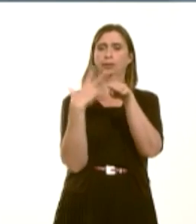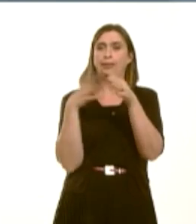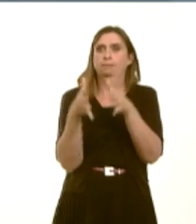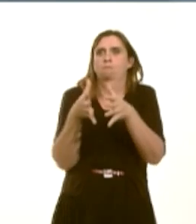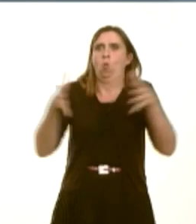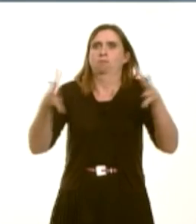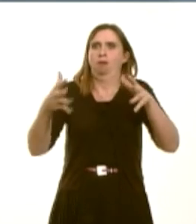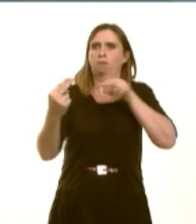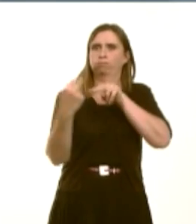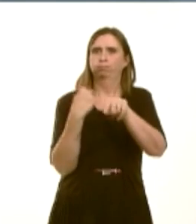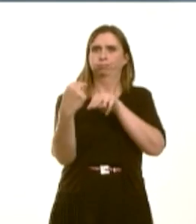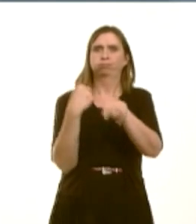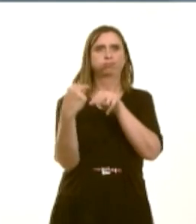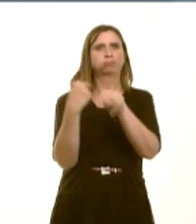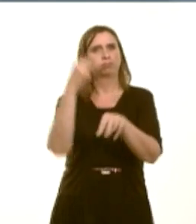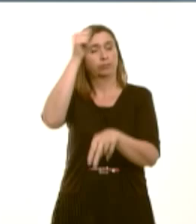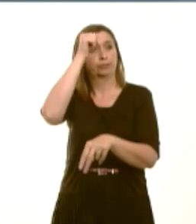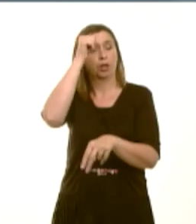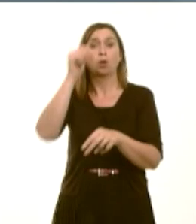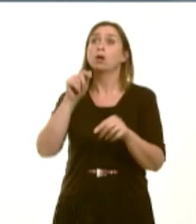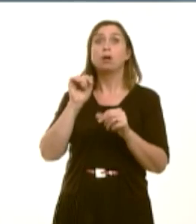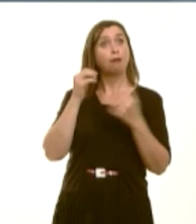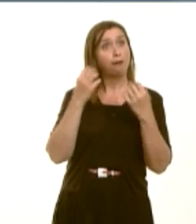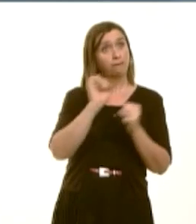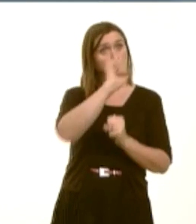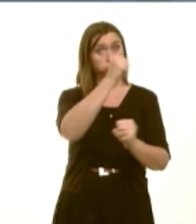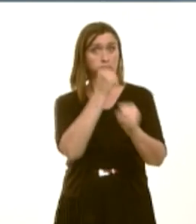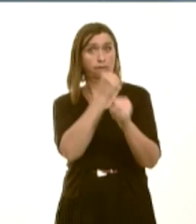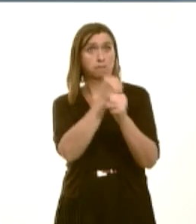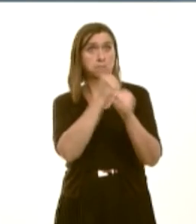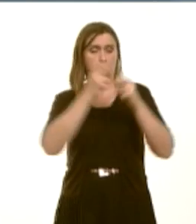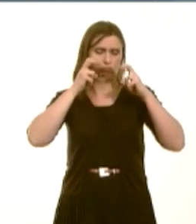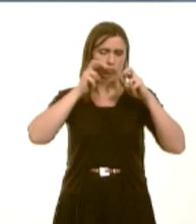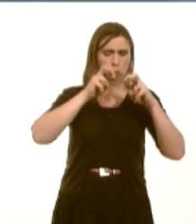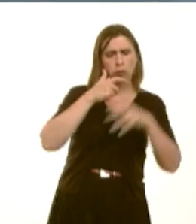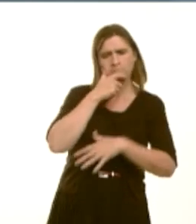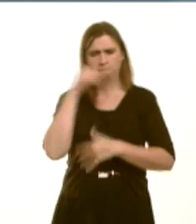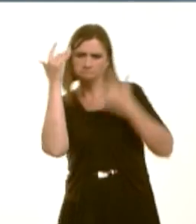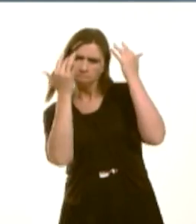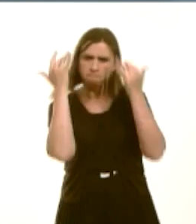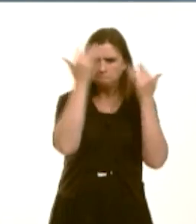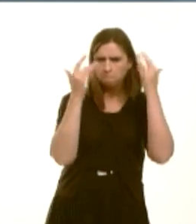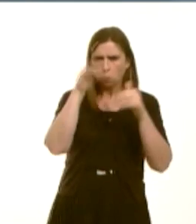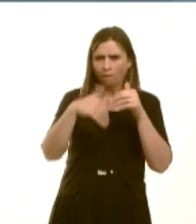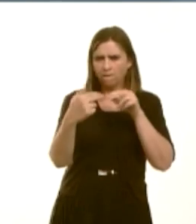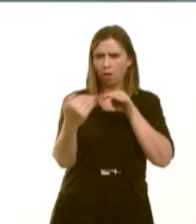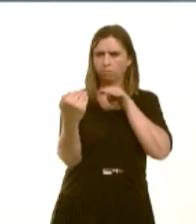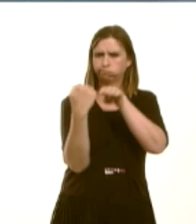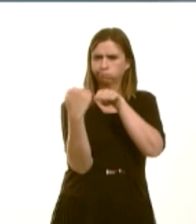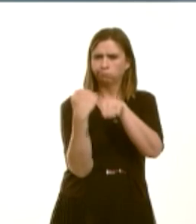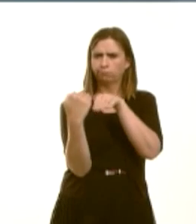eich Llywodraeth chi ar y posibilrwydd o droi yr A40 yn sir Benfro yn ffordd ddeuol wedi